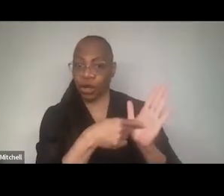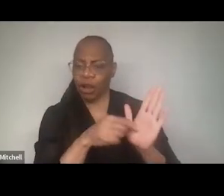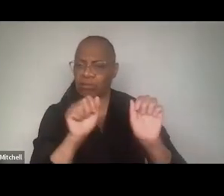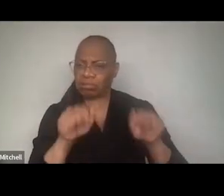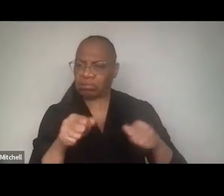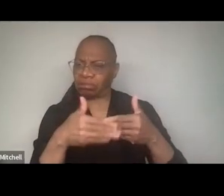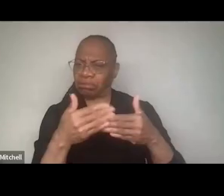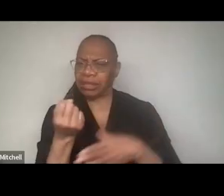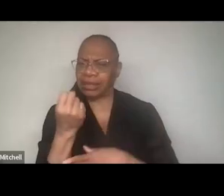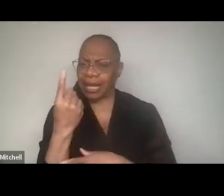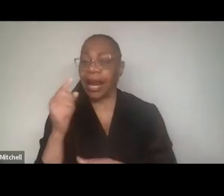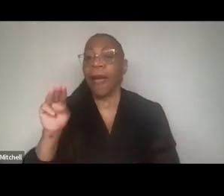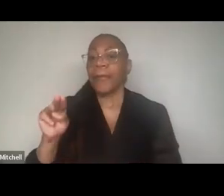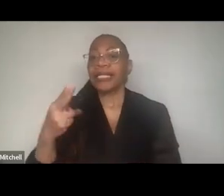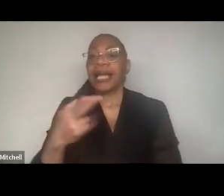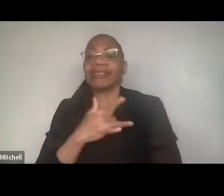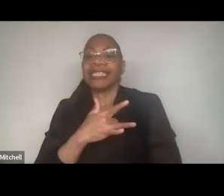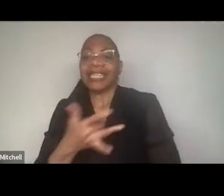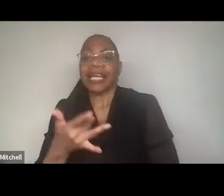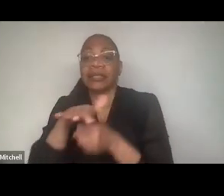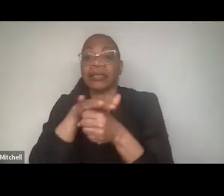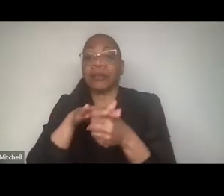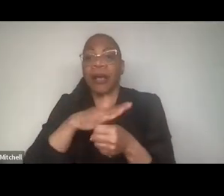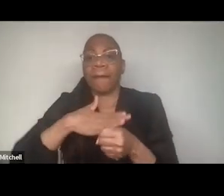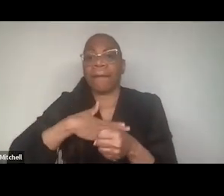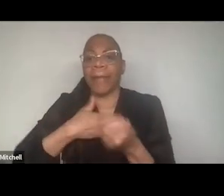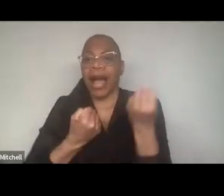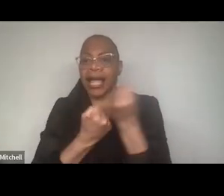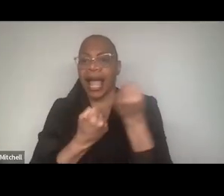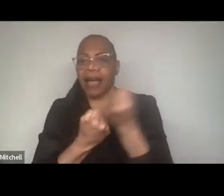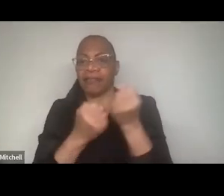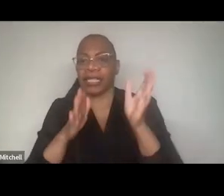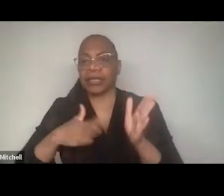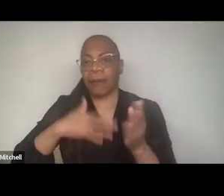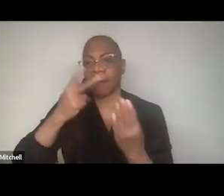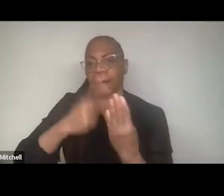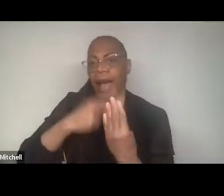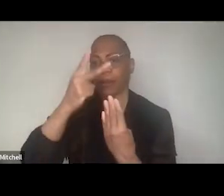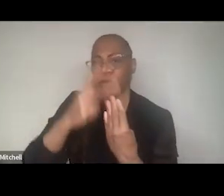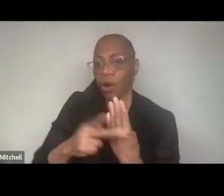La salud mental tiende a ser un área donde los defensores en mi programa u otros defensores a los que ayudo,